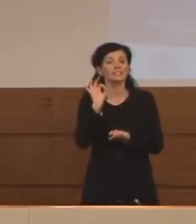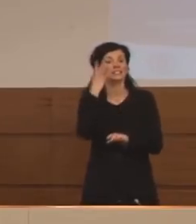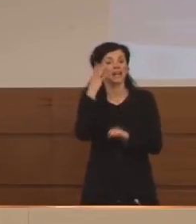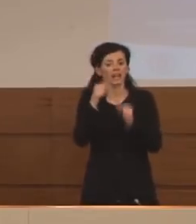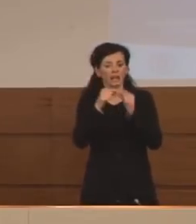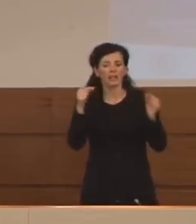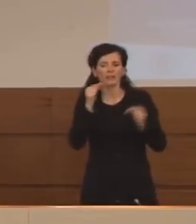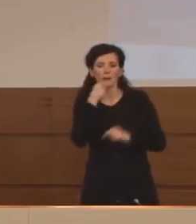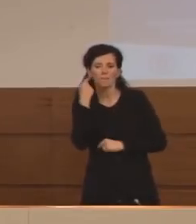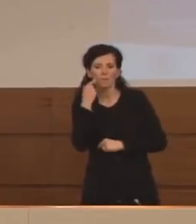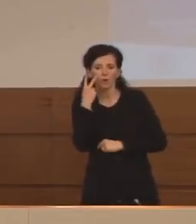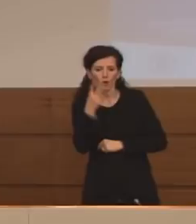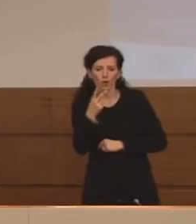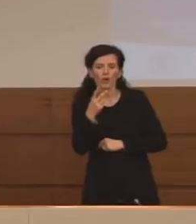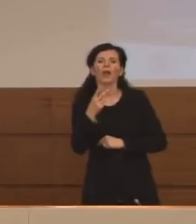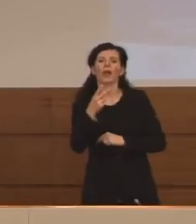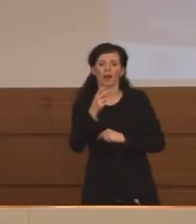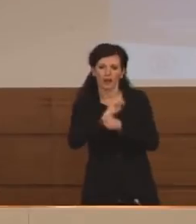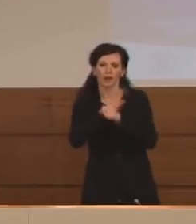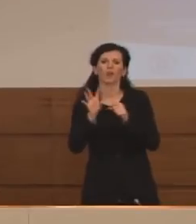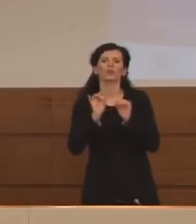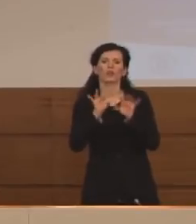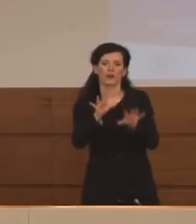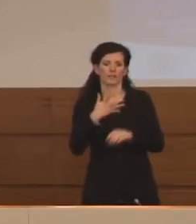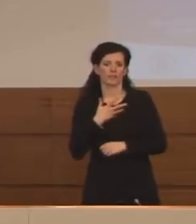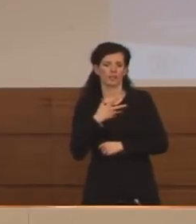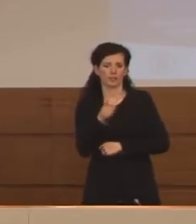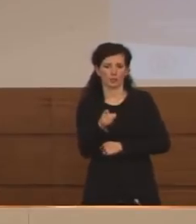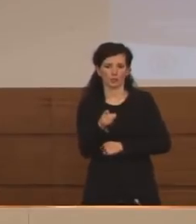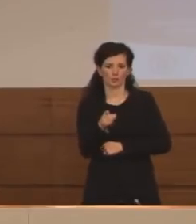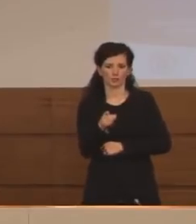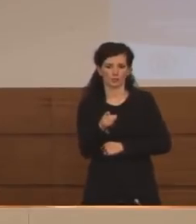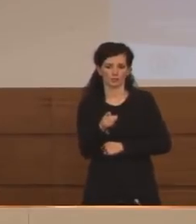Quindi che ci sia una Sottostima è indubbio.